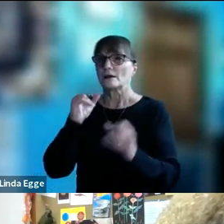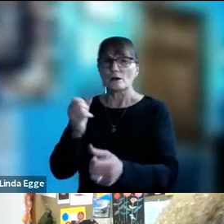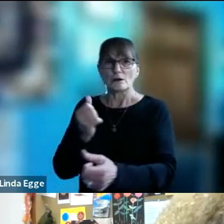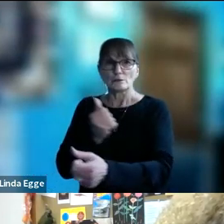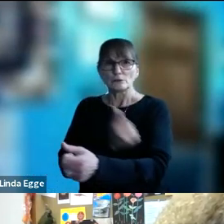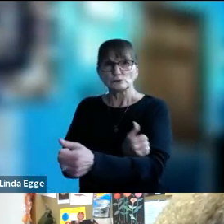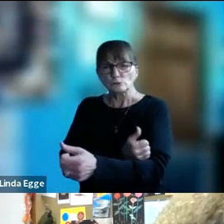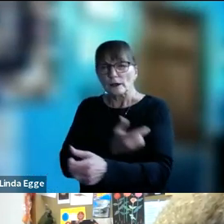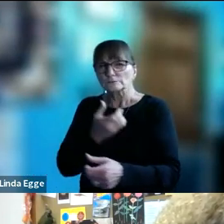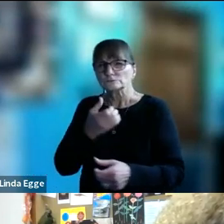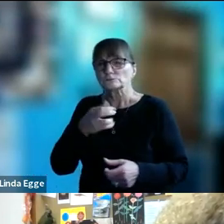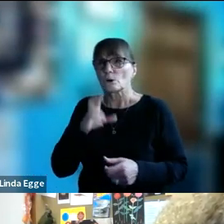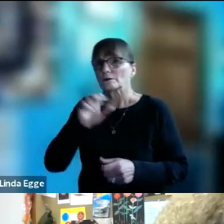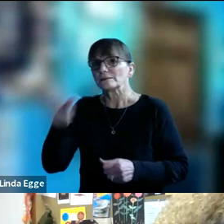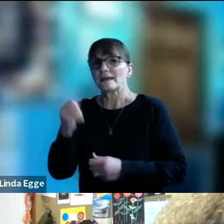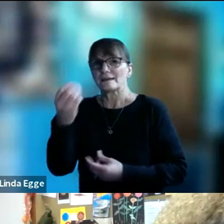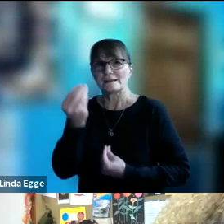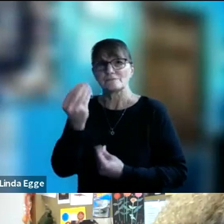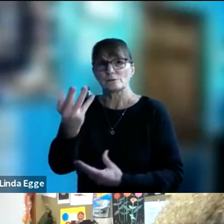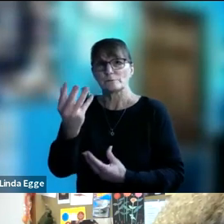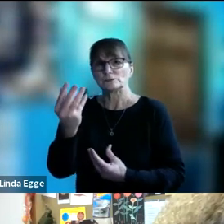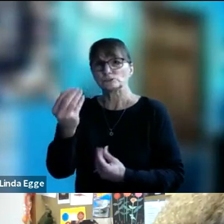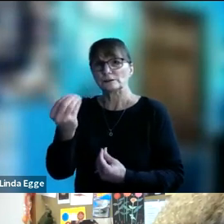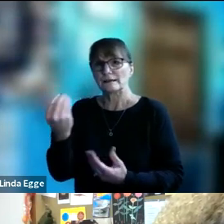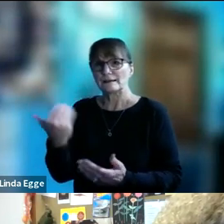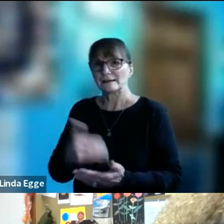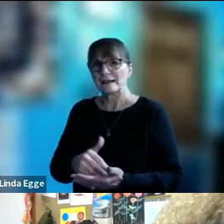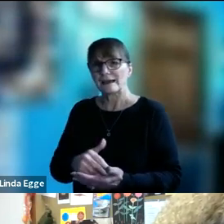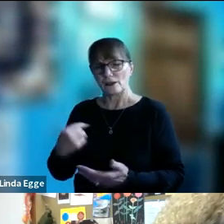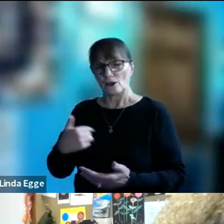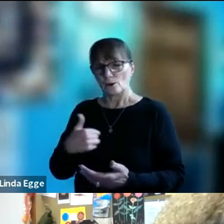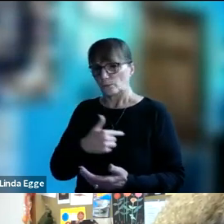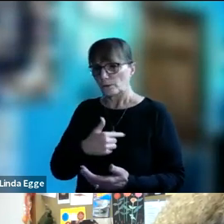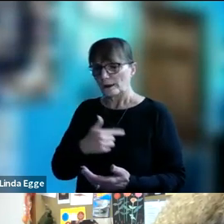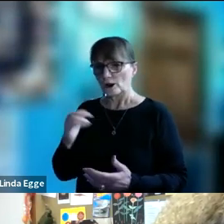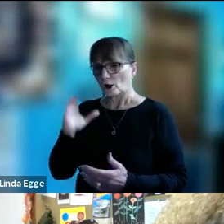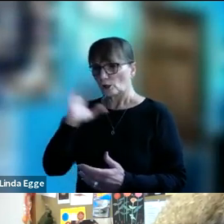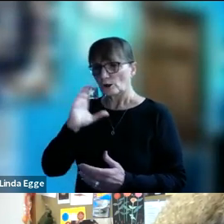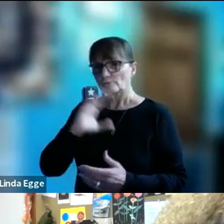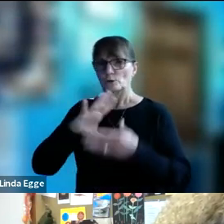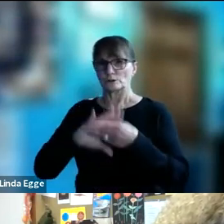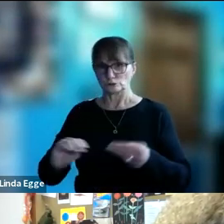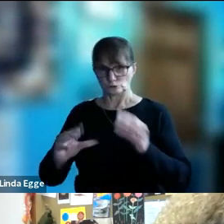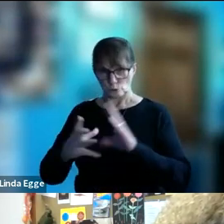Así que cualquier información que se incluya es útil. De nuevo, lo que hacemos es buscar la historia de esta persona.